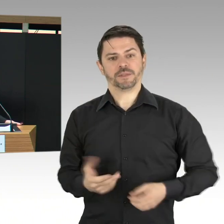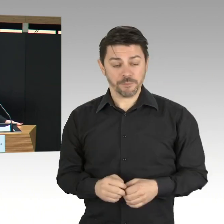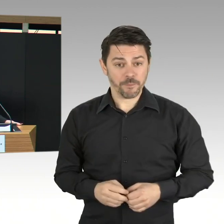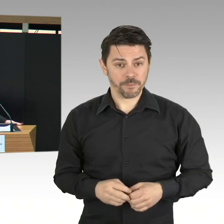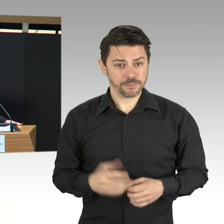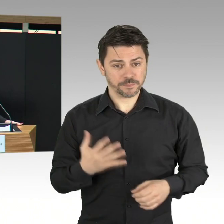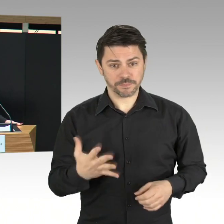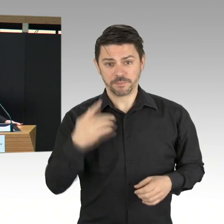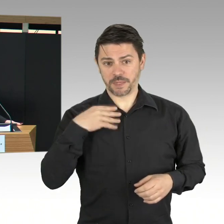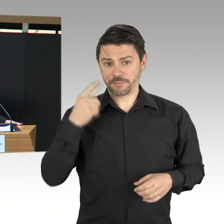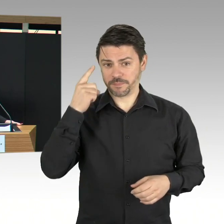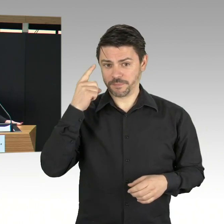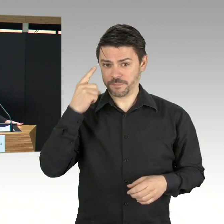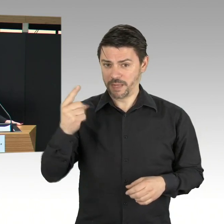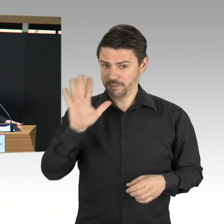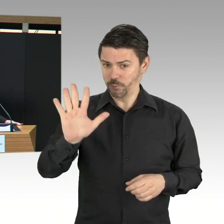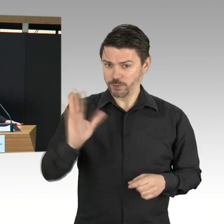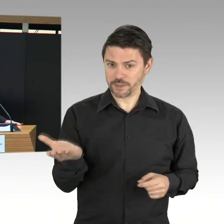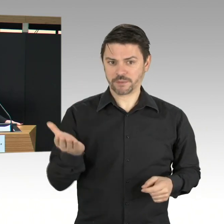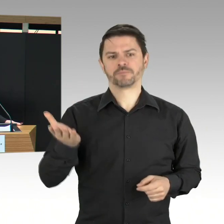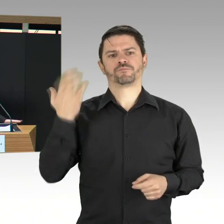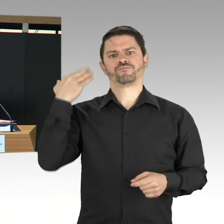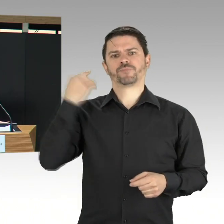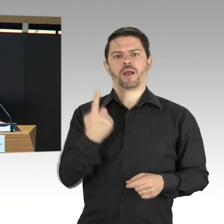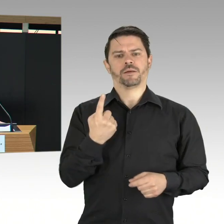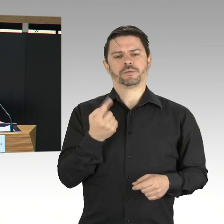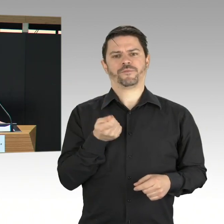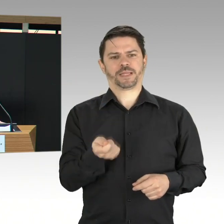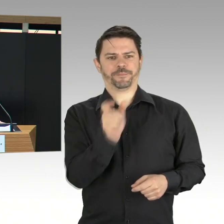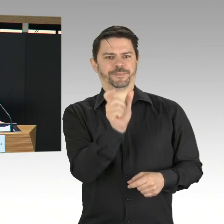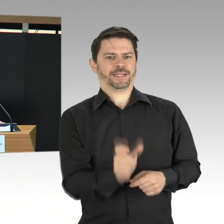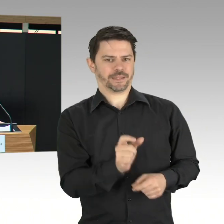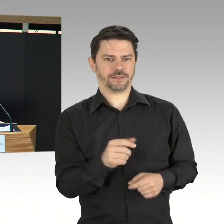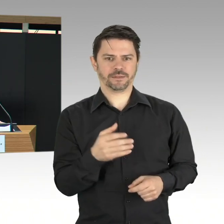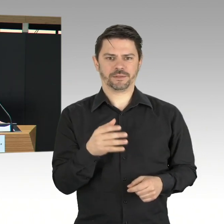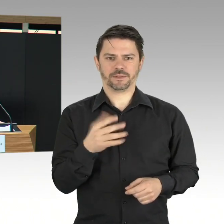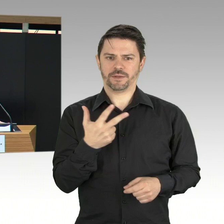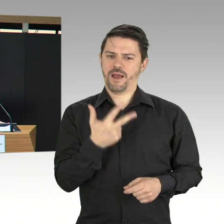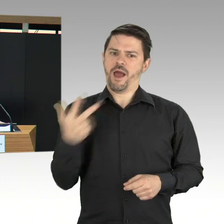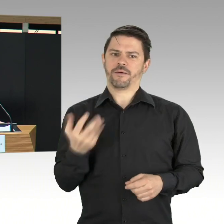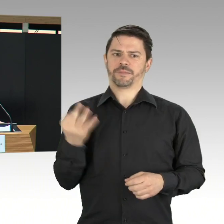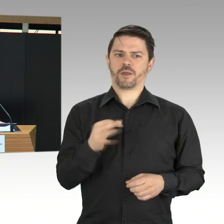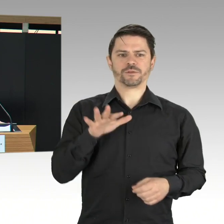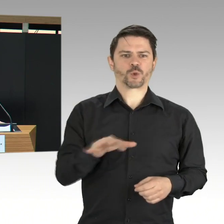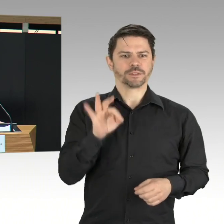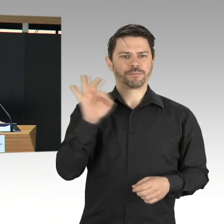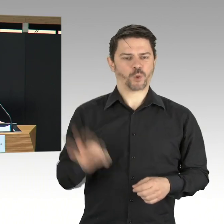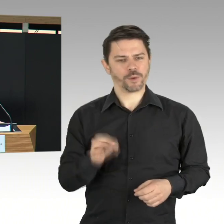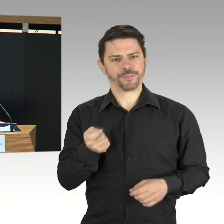auch wenn die Kosten längst eingefahren sind und Sie sind der Meinung, dass die Mietpreisbremse in seiner jetzigen Form